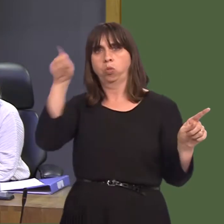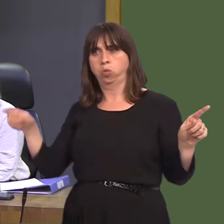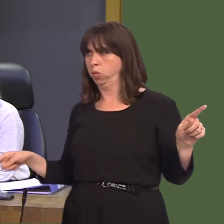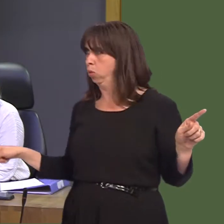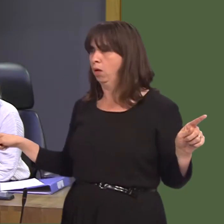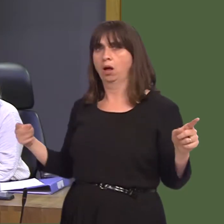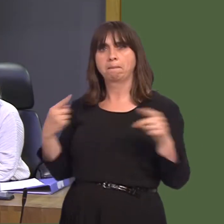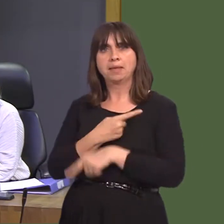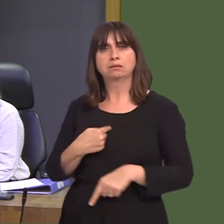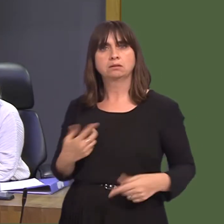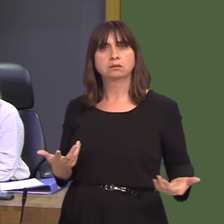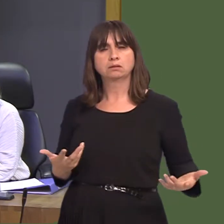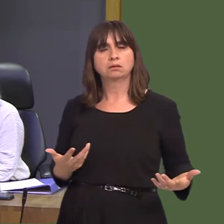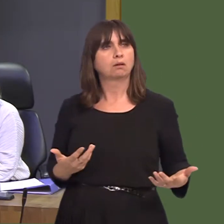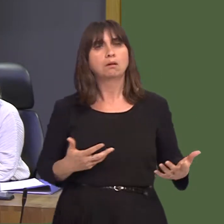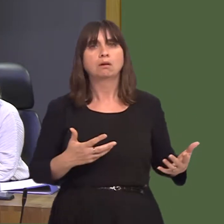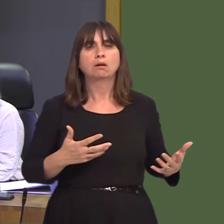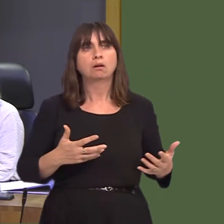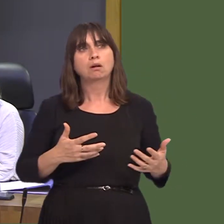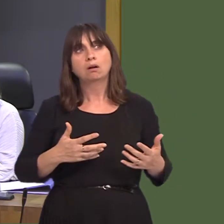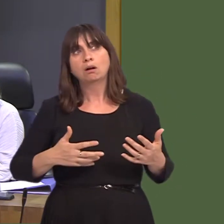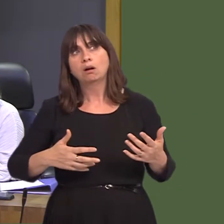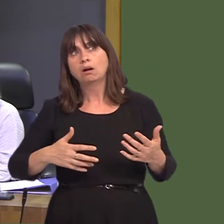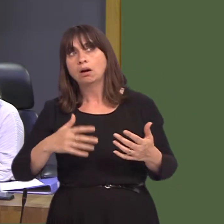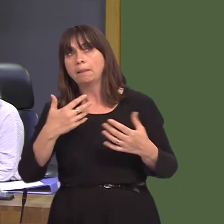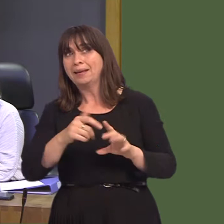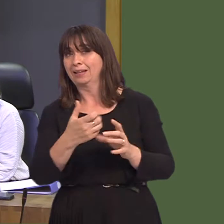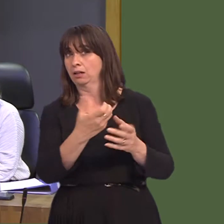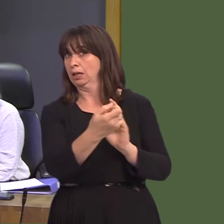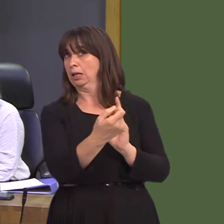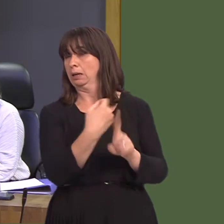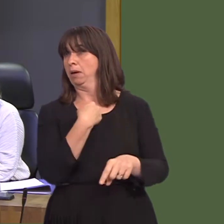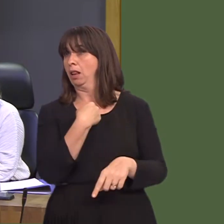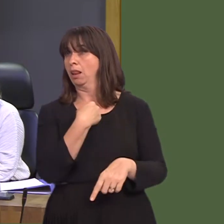gwaith cychwynnol, hynny yw, gwaith sgopio, ar y syniad yma.